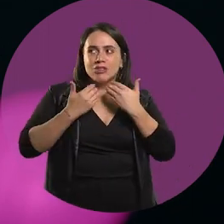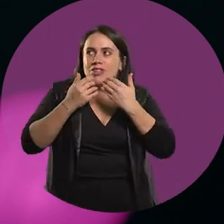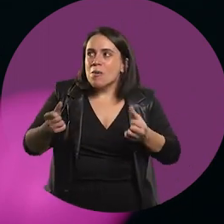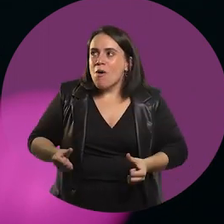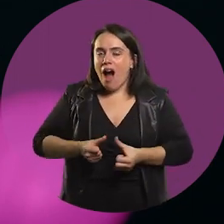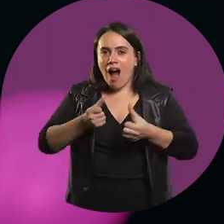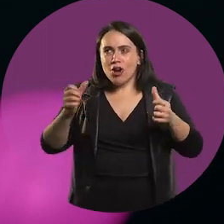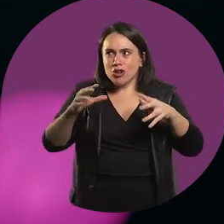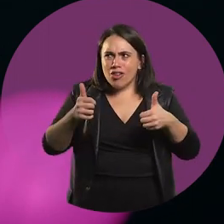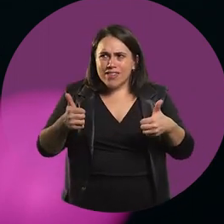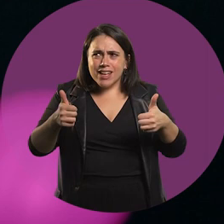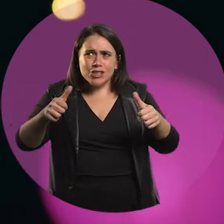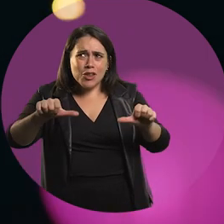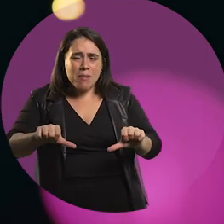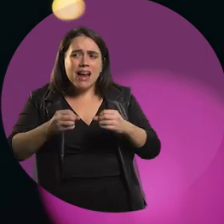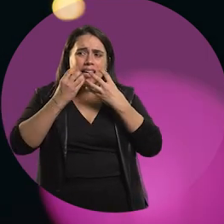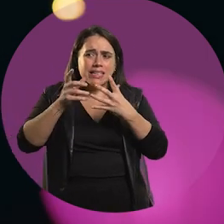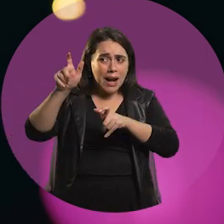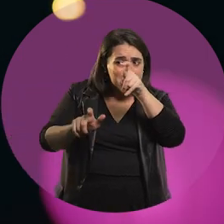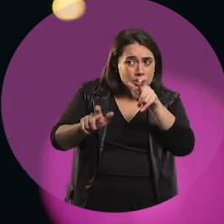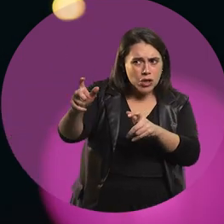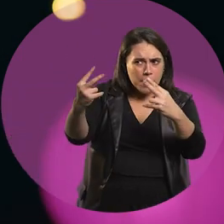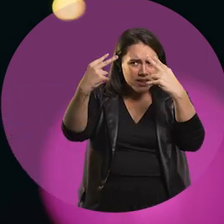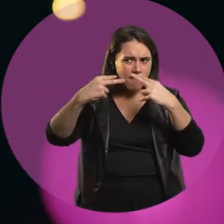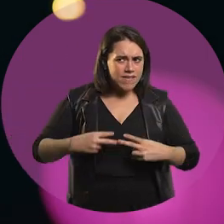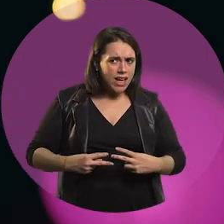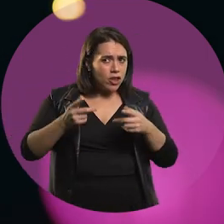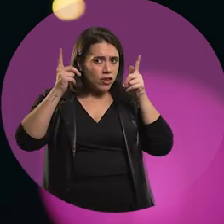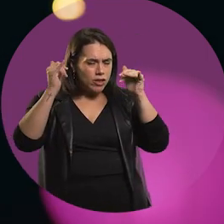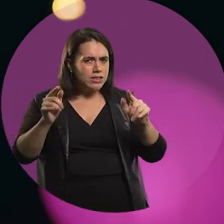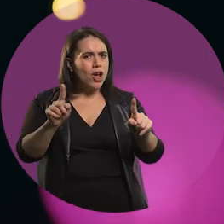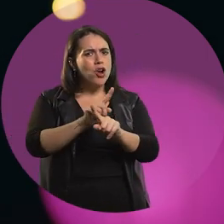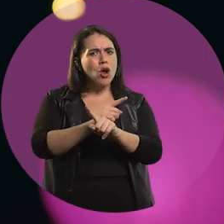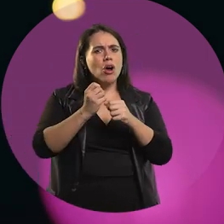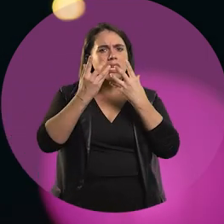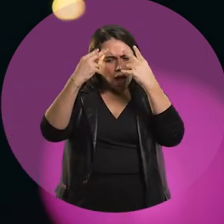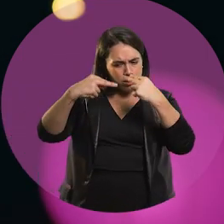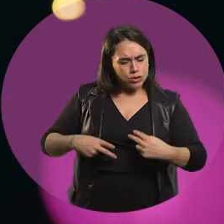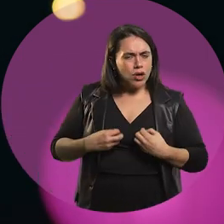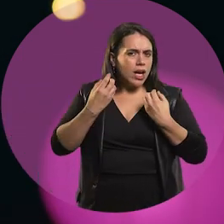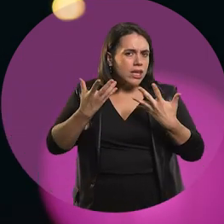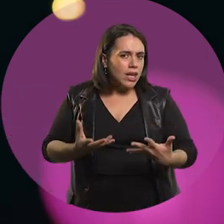¿Qué va a pasar acá? ¿Qué onda con la gente? ¿Qué está pasando? ¿Lo están disfrutando? ¿Cómo estoy yo?